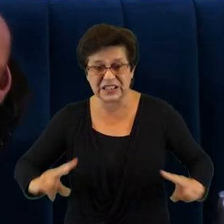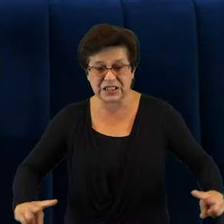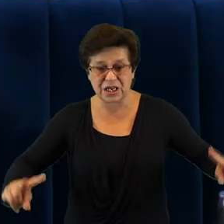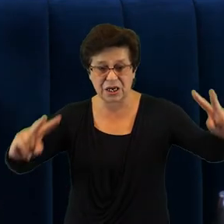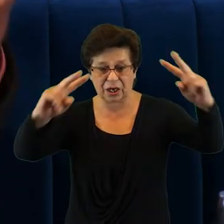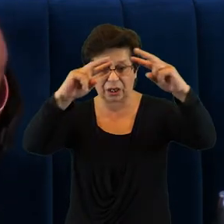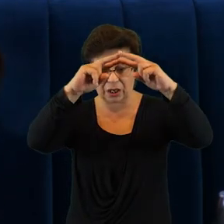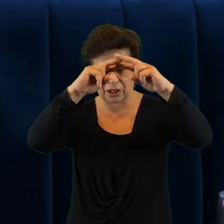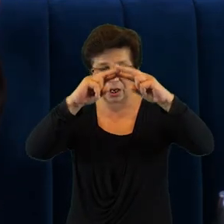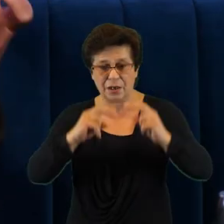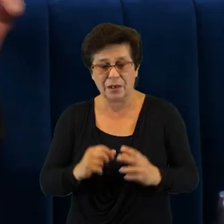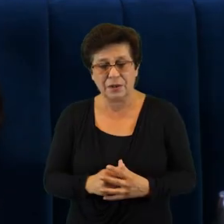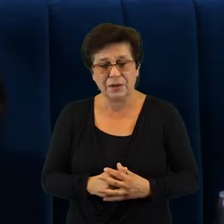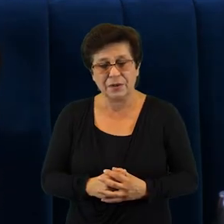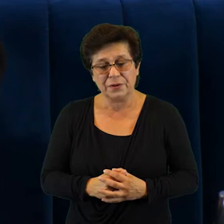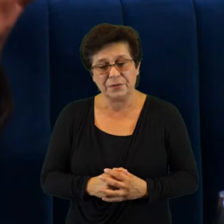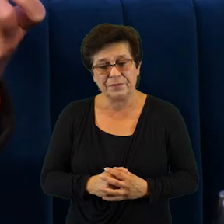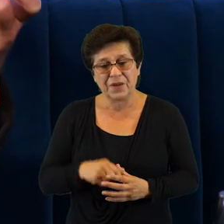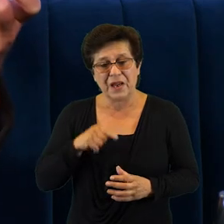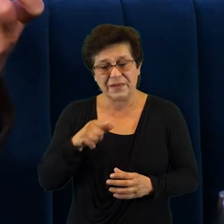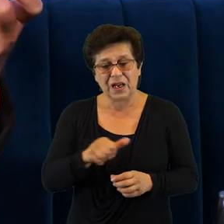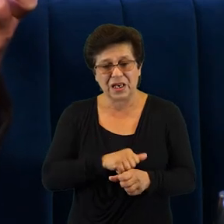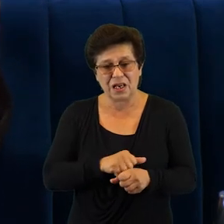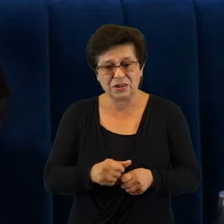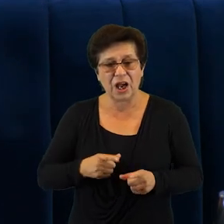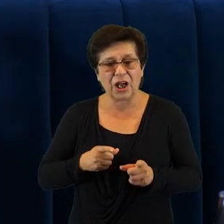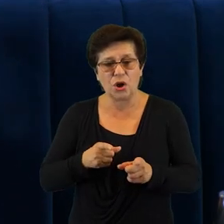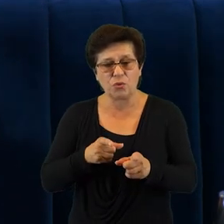I taki jest kierunek tego wszystkiego,